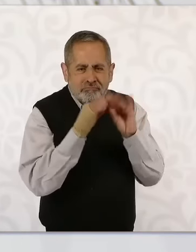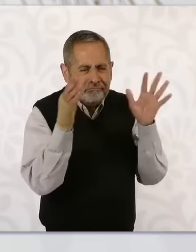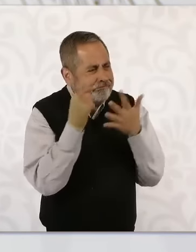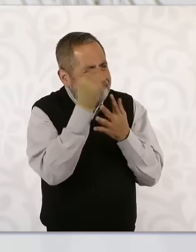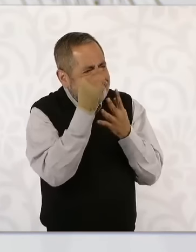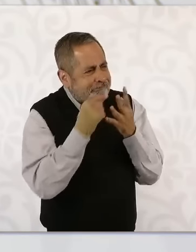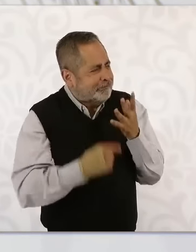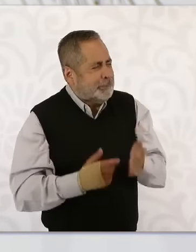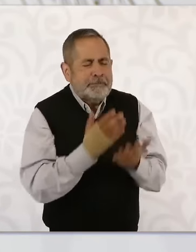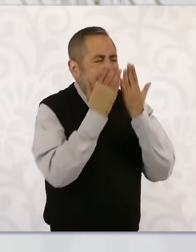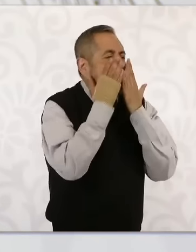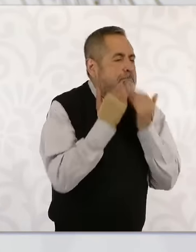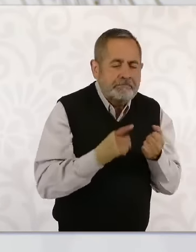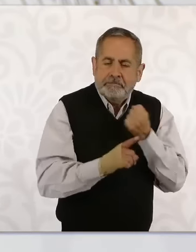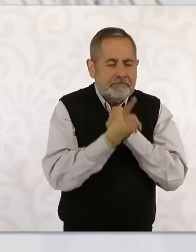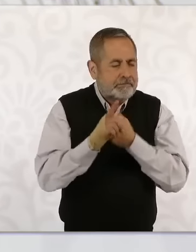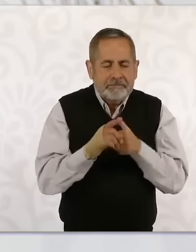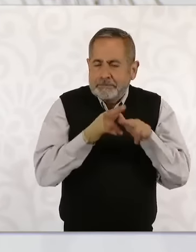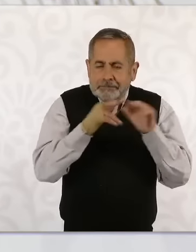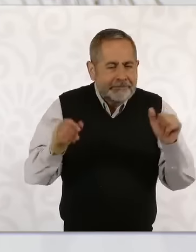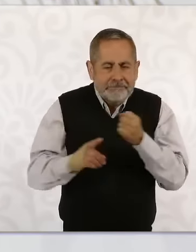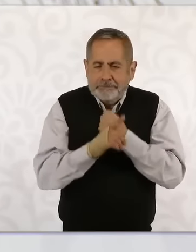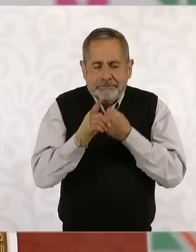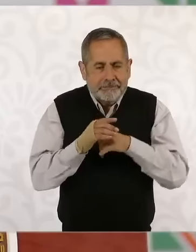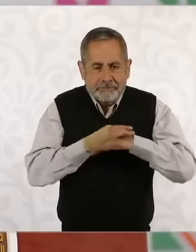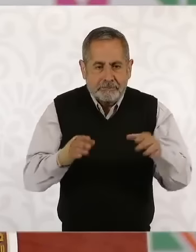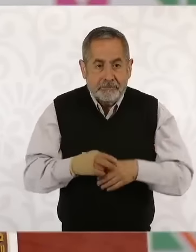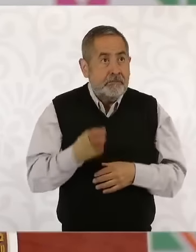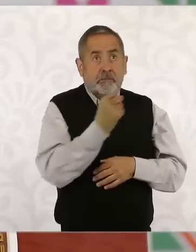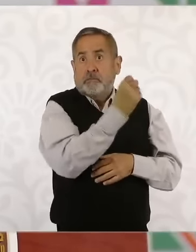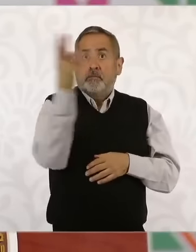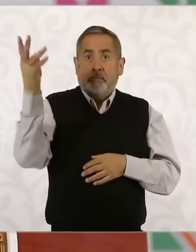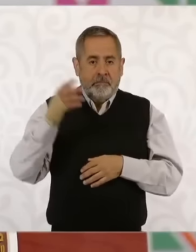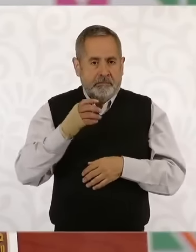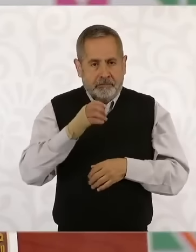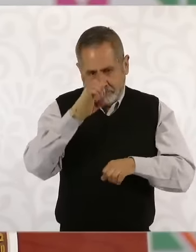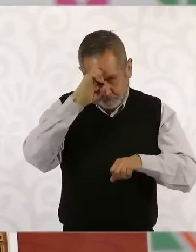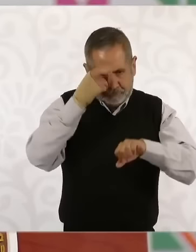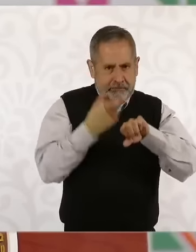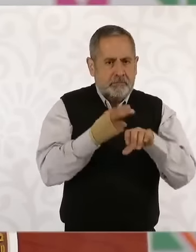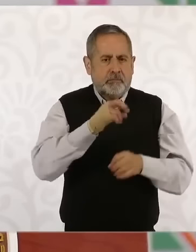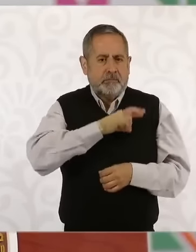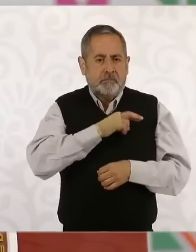pues que no hay ningún problema para la inversión. y a todos los inversionistas privados, ¿no? Esta